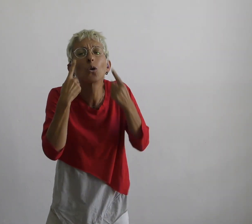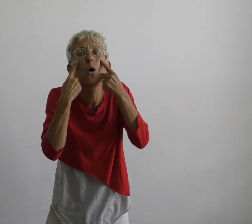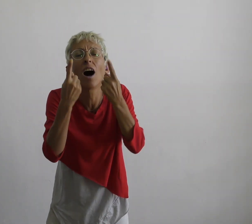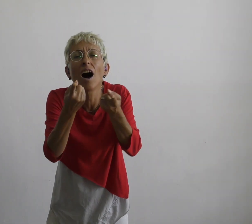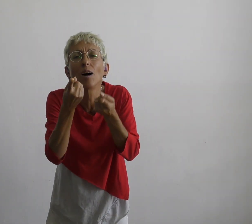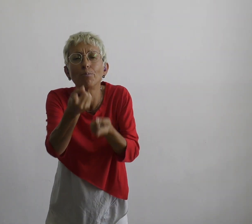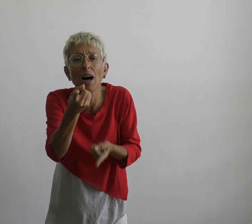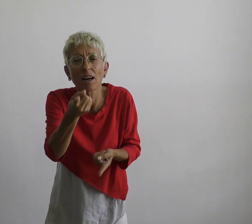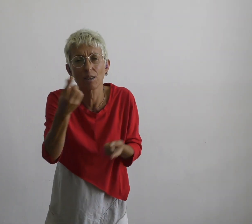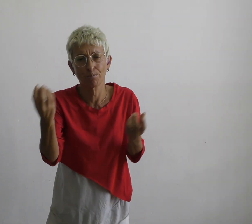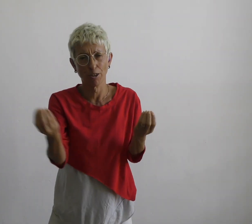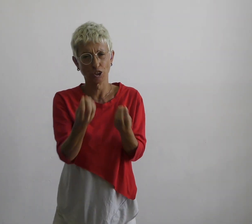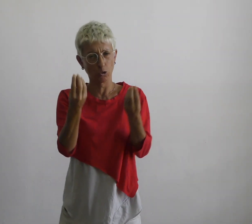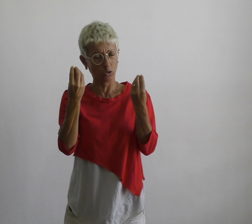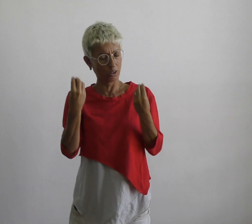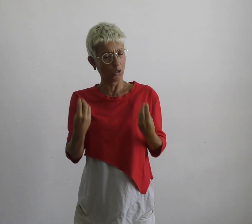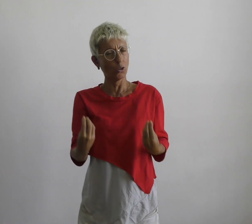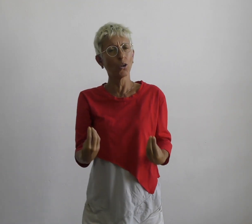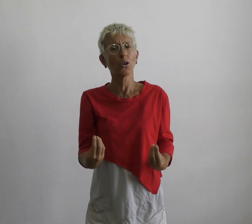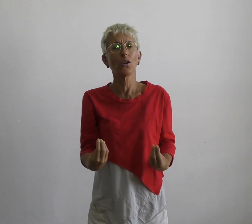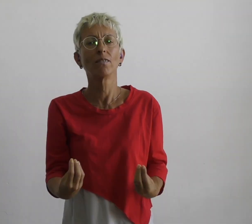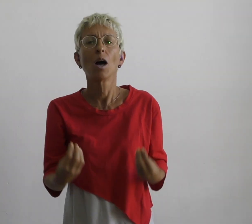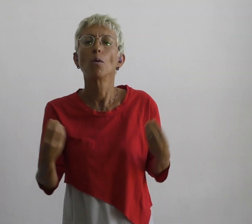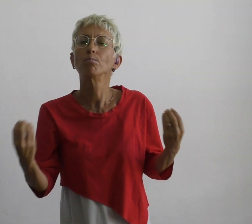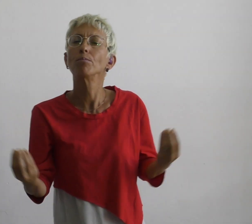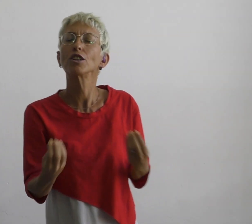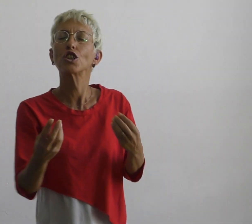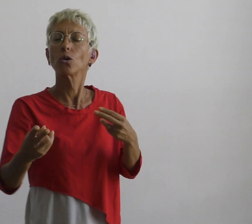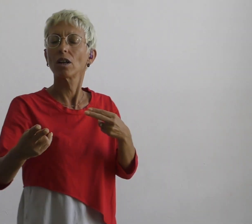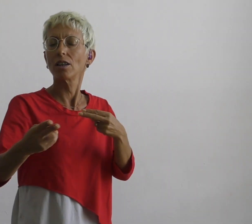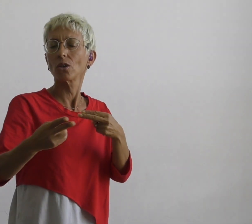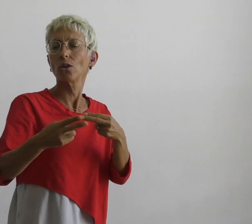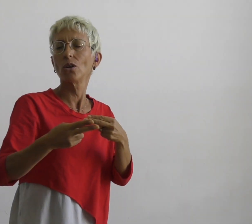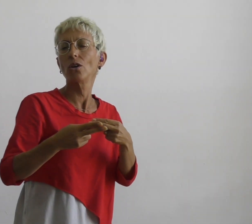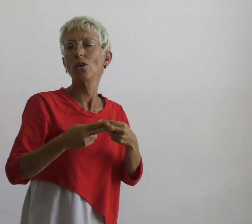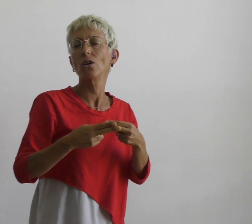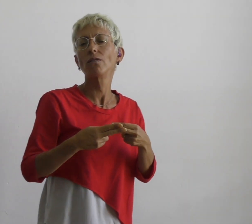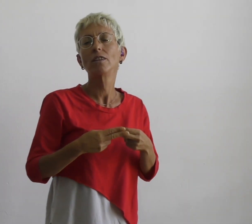אני רואה בך משהו טוב משהו קרוב